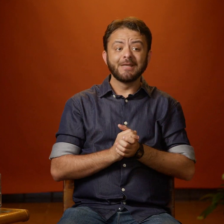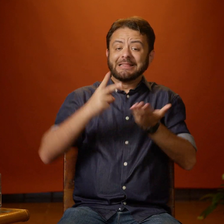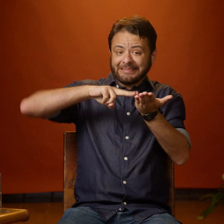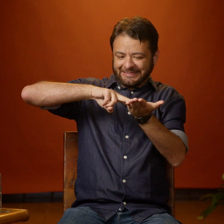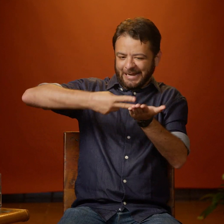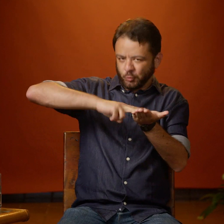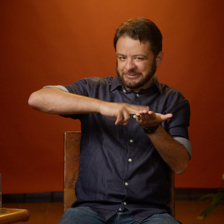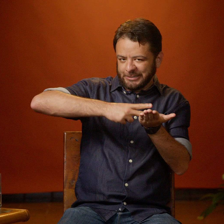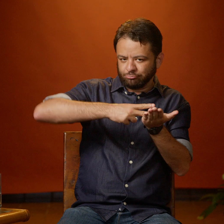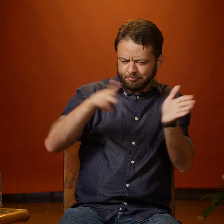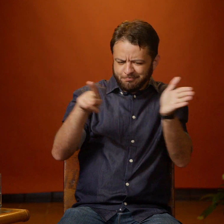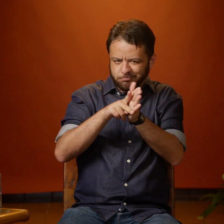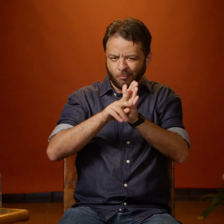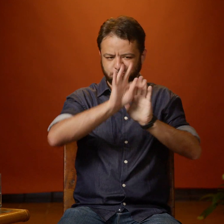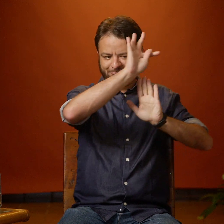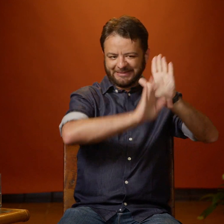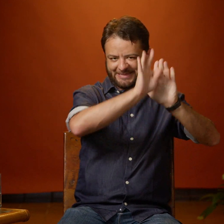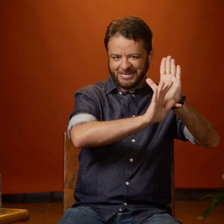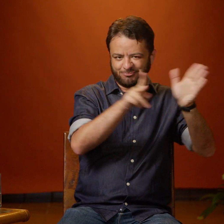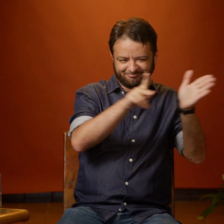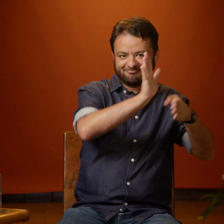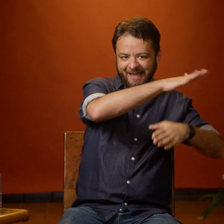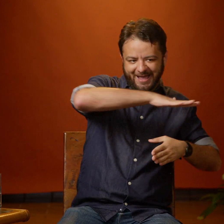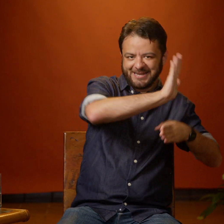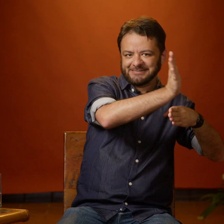A tradução de texto que é feito para o cinema tem que ir para LSE